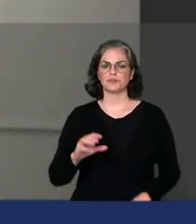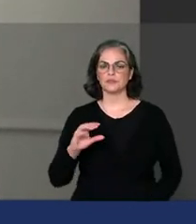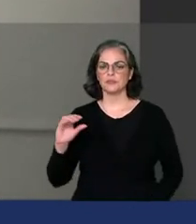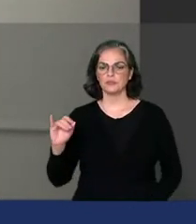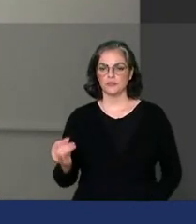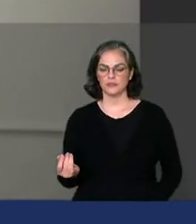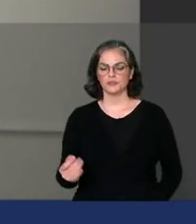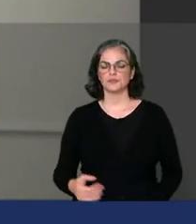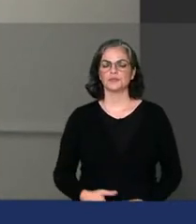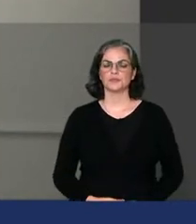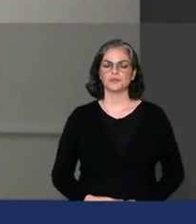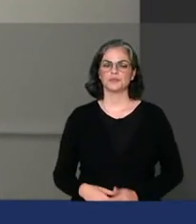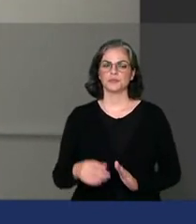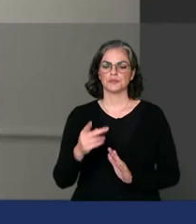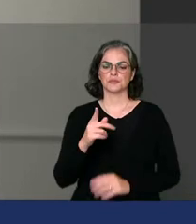[DEP. CELSO SABINO]: COMISSÃO DE FINANÇA E